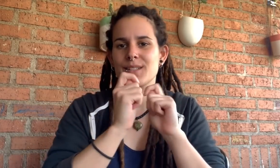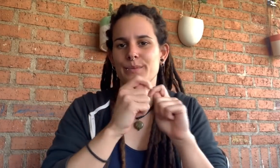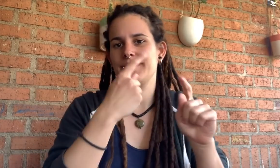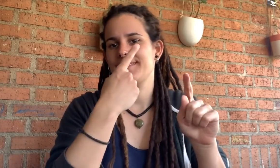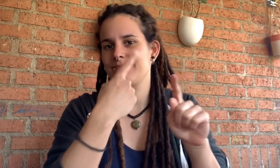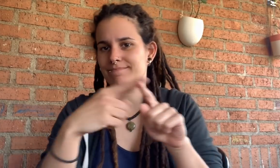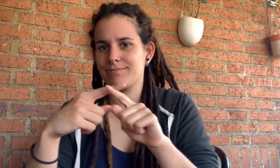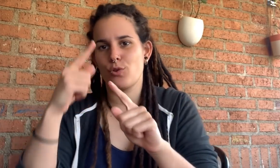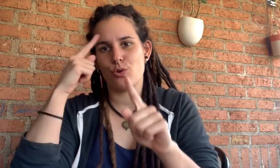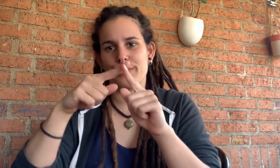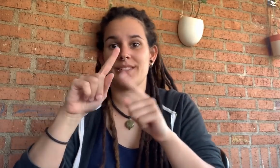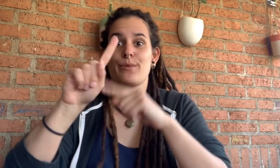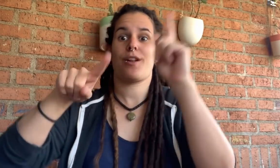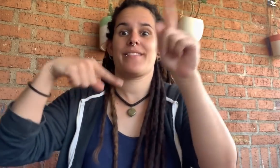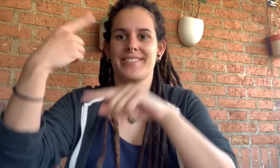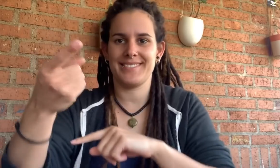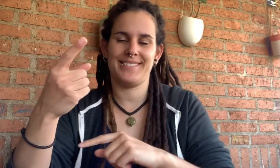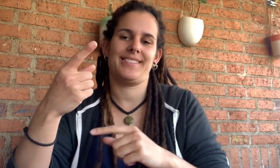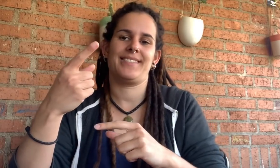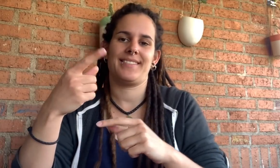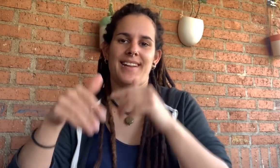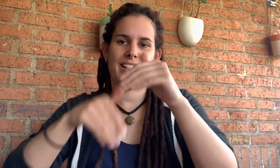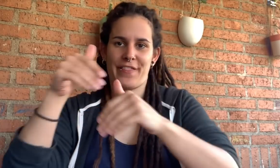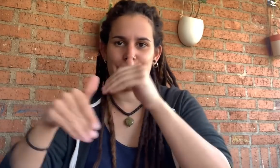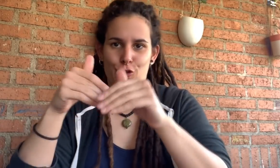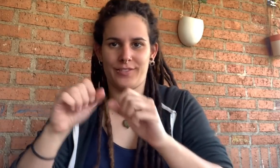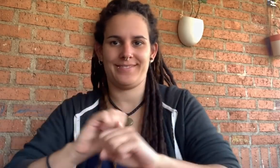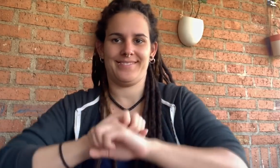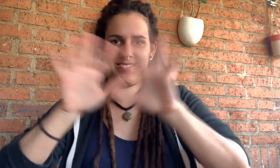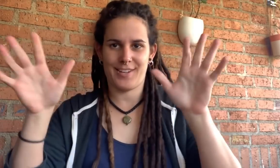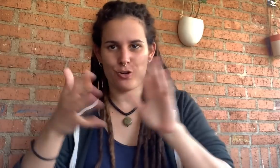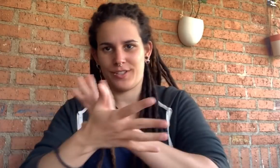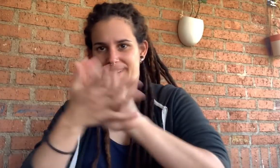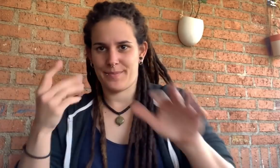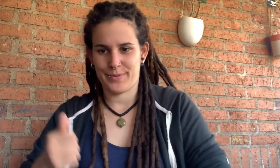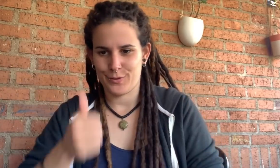a las personas que se postulaban a la junta directiva, agilizando así las elecciones del día siguiente.